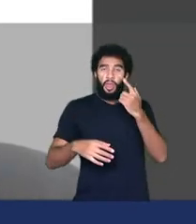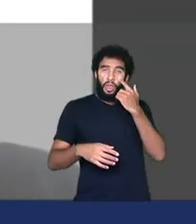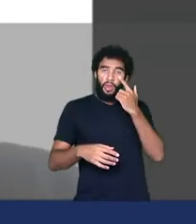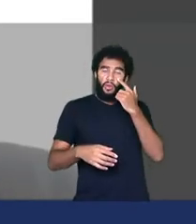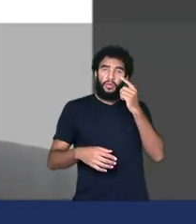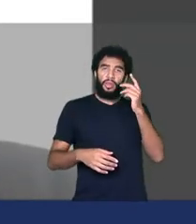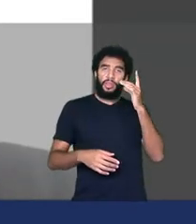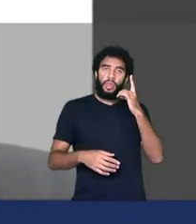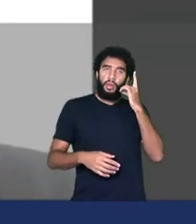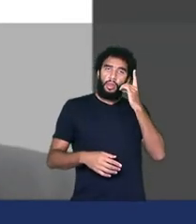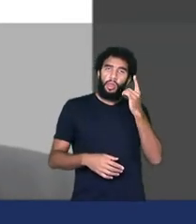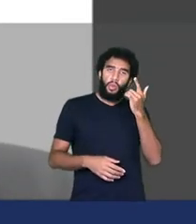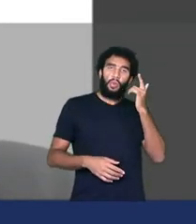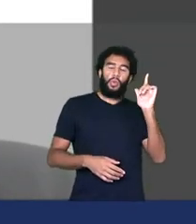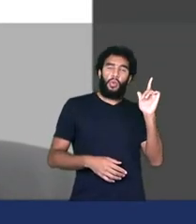DEIXAR NOSSA OPINIÃO, TAMBÉM